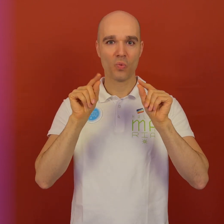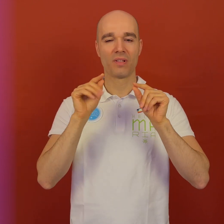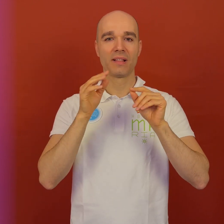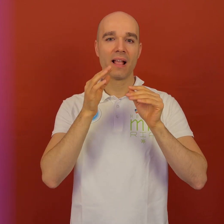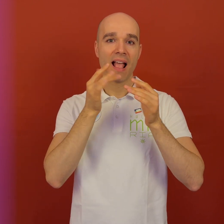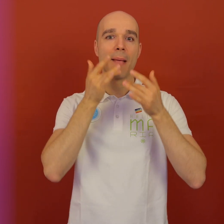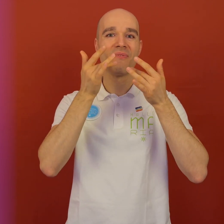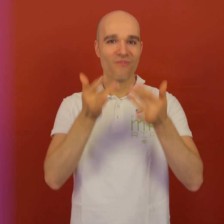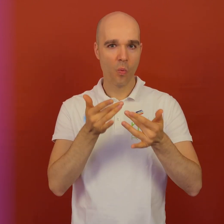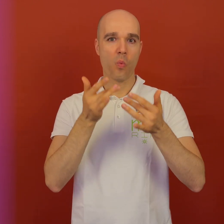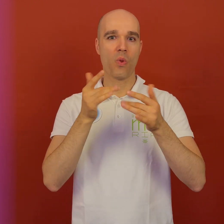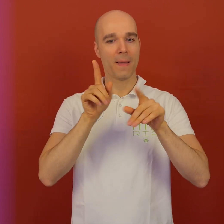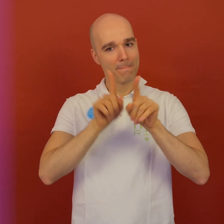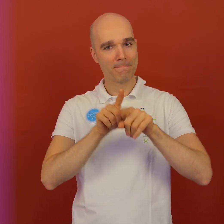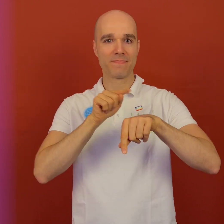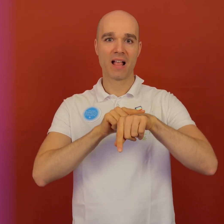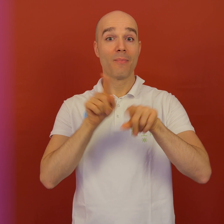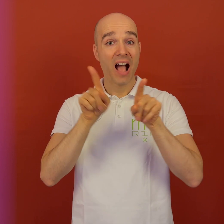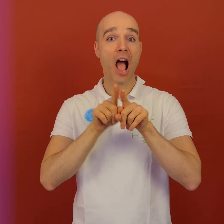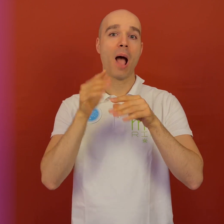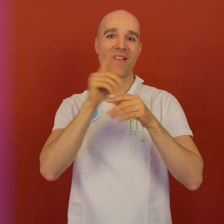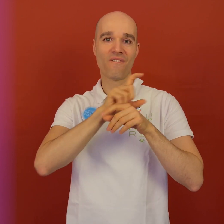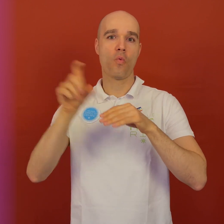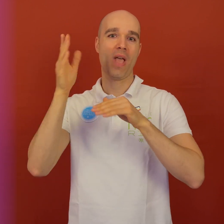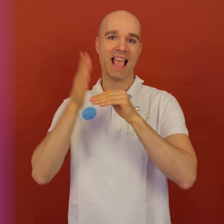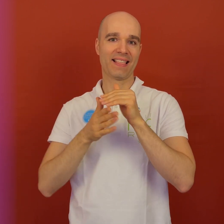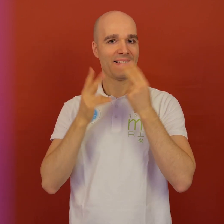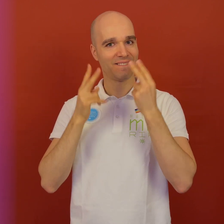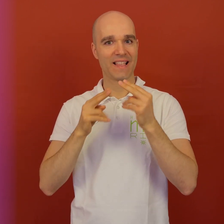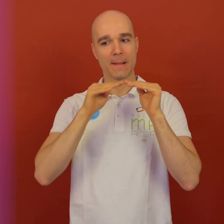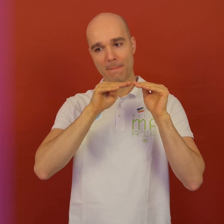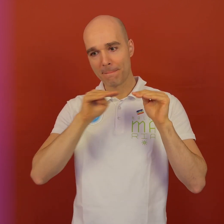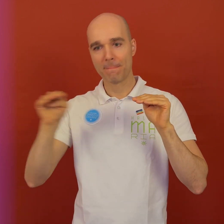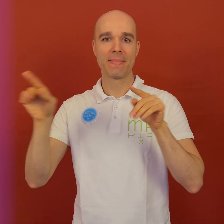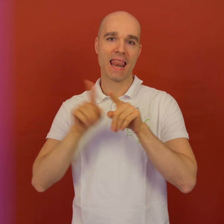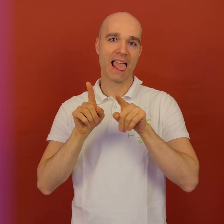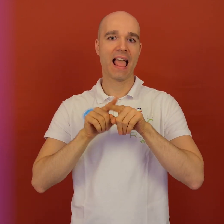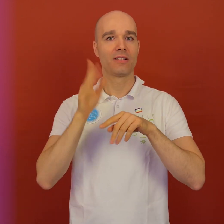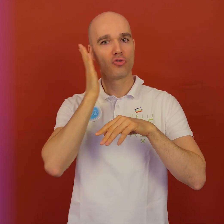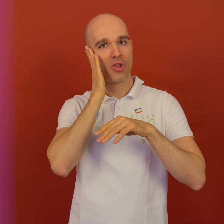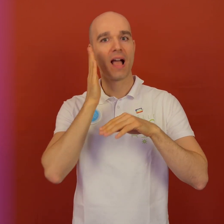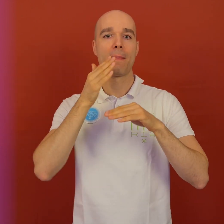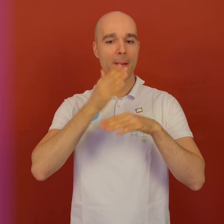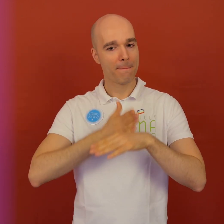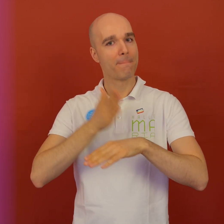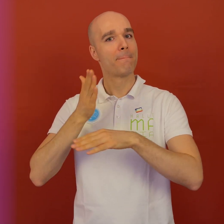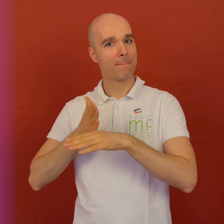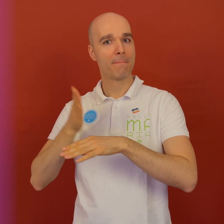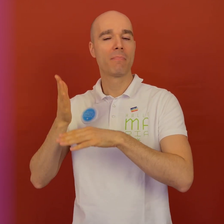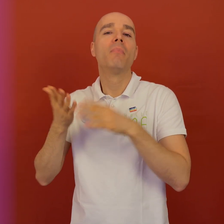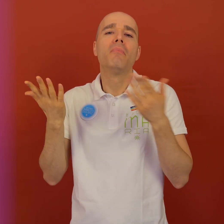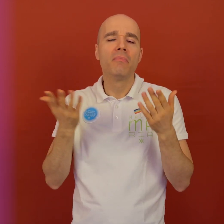Das bedeutet, immer zur gleichen Zeit ins Bett zu gehen, auch am Wochenende.